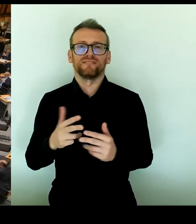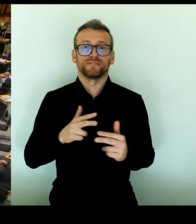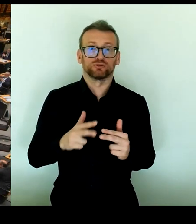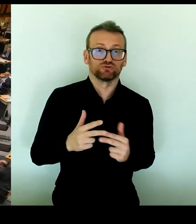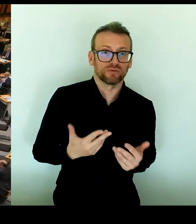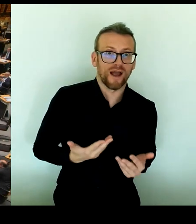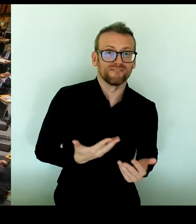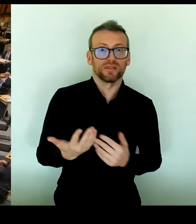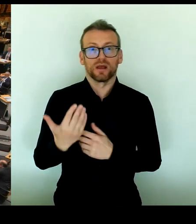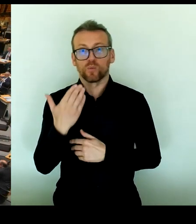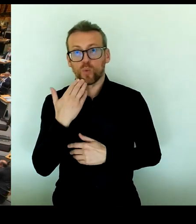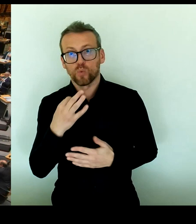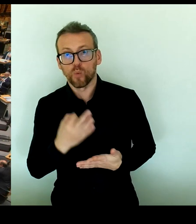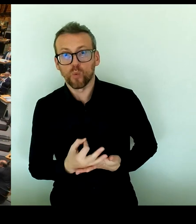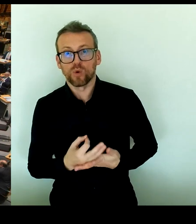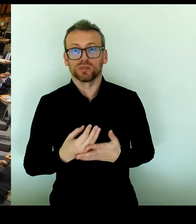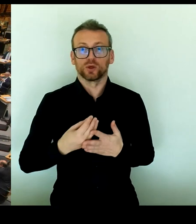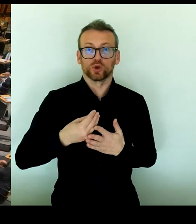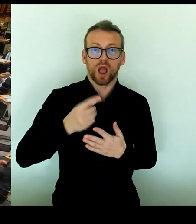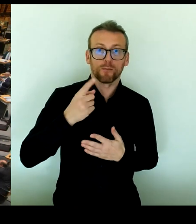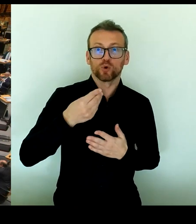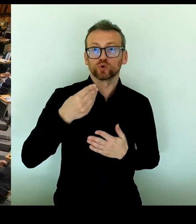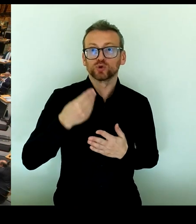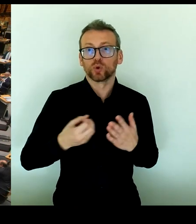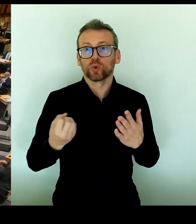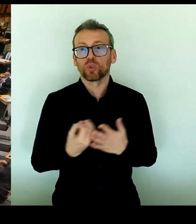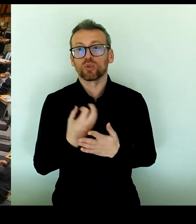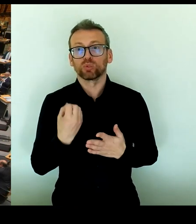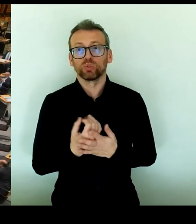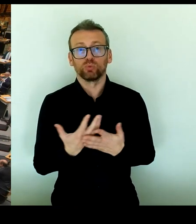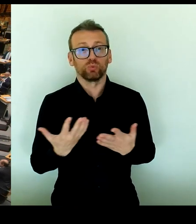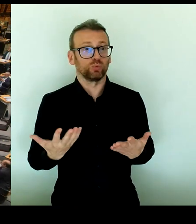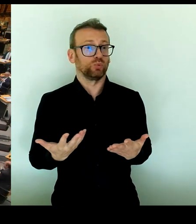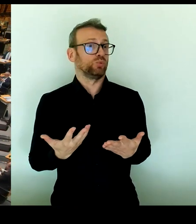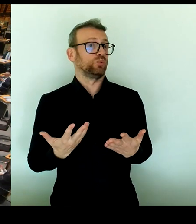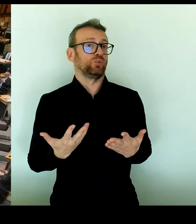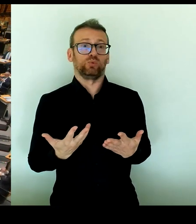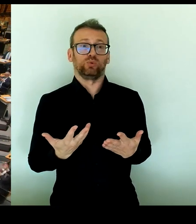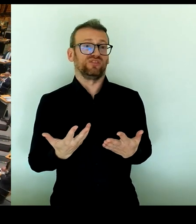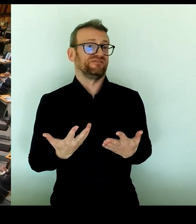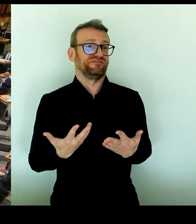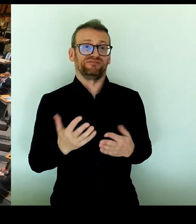(Zwischenruf) Bei manchen hat man das Gefühl, dass sie das Dorf immer noch nicht in die Großstadt getauscht habe. Aber das sind andere Bemerkungen.